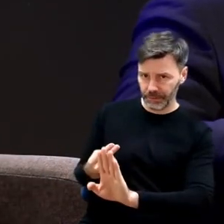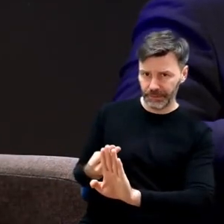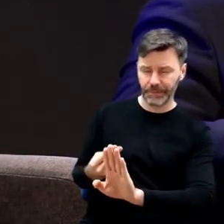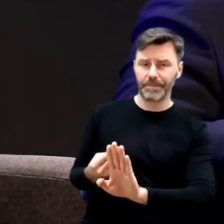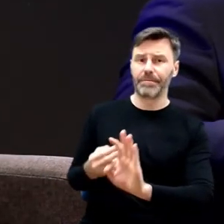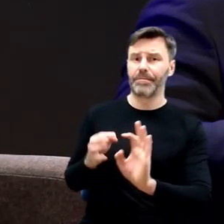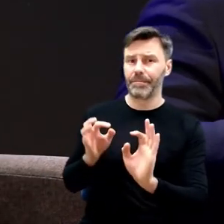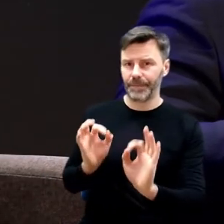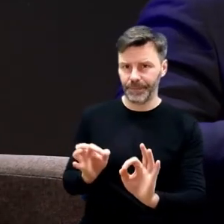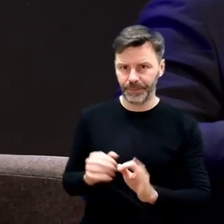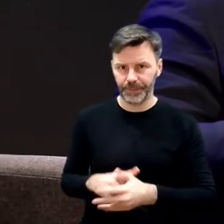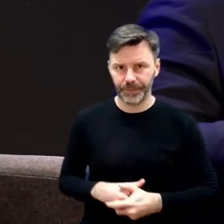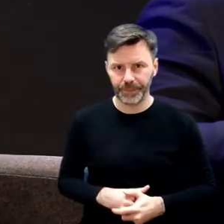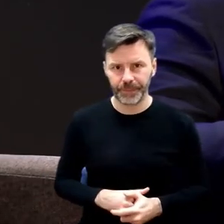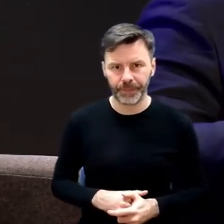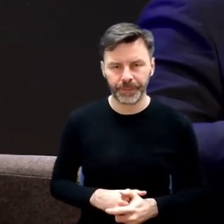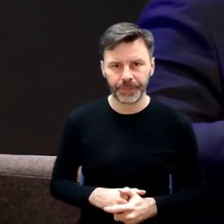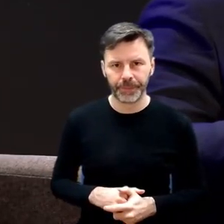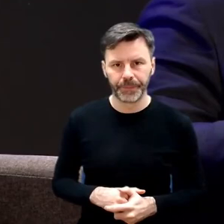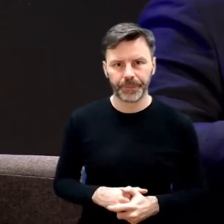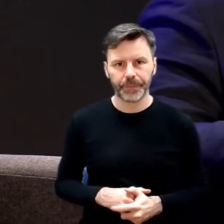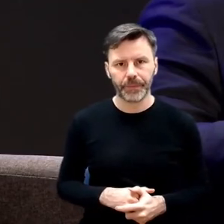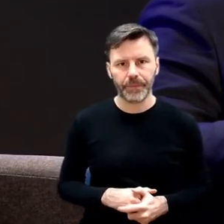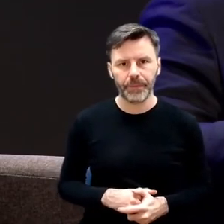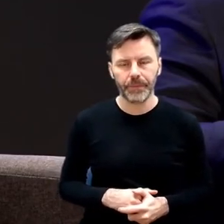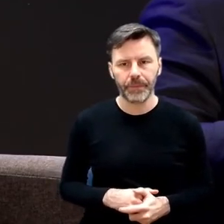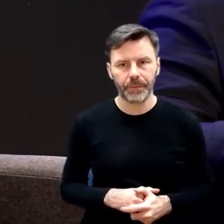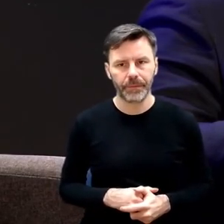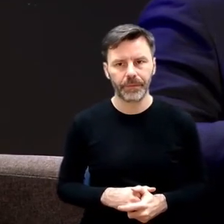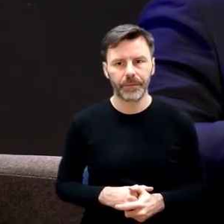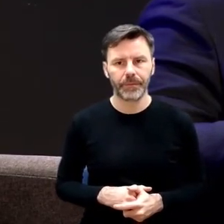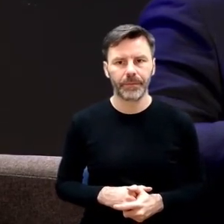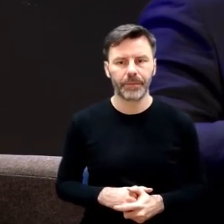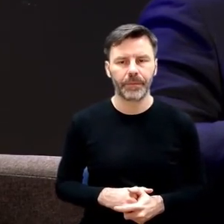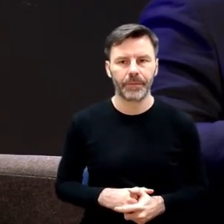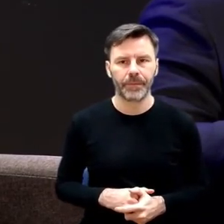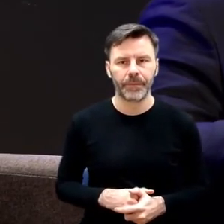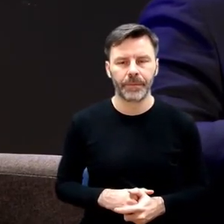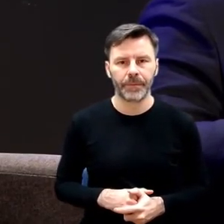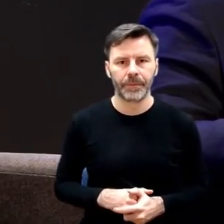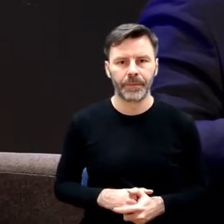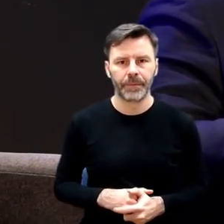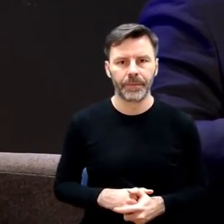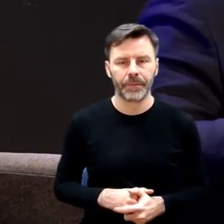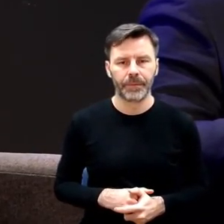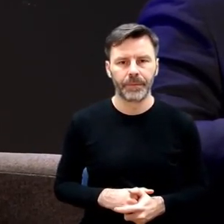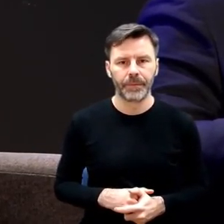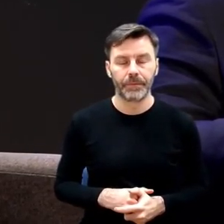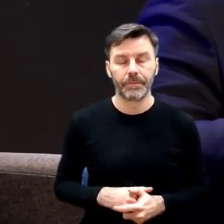Więc to jest jakieś doprecyzowanie, bo wydaje mi się, że jeżeli Pan musiał